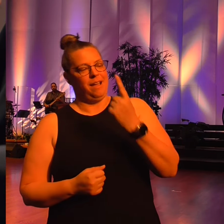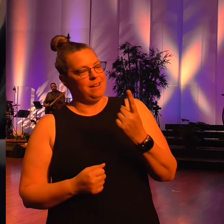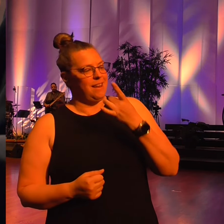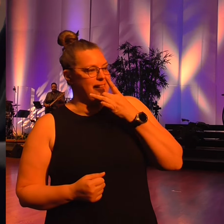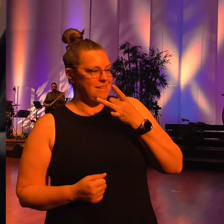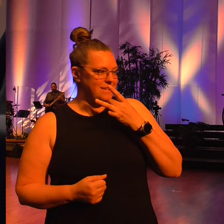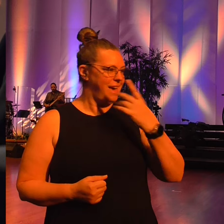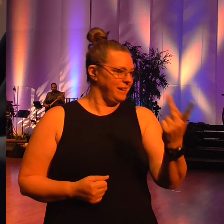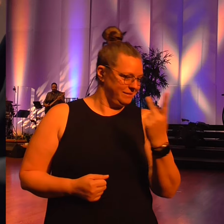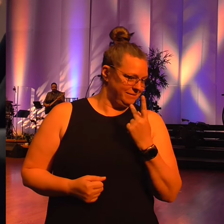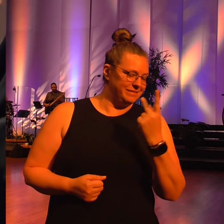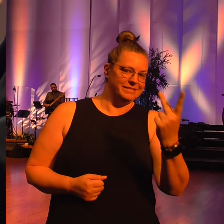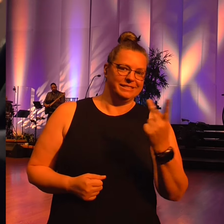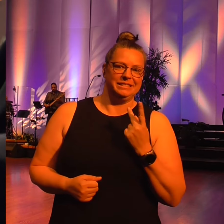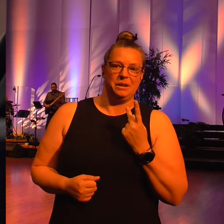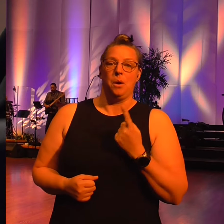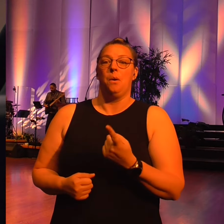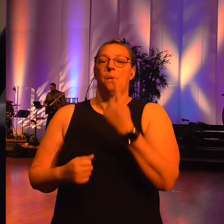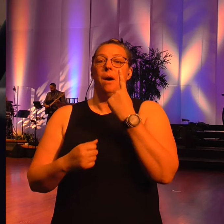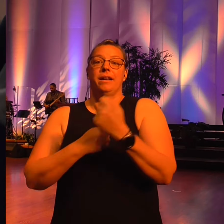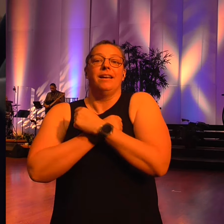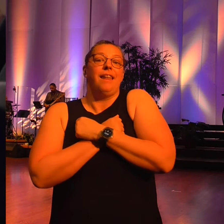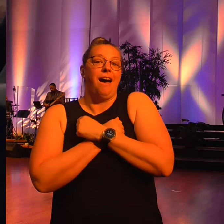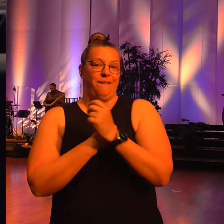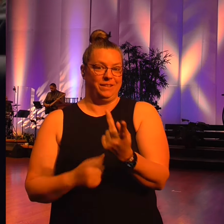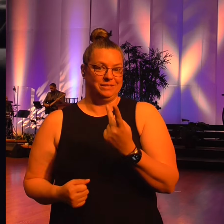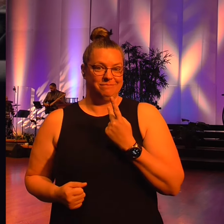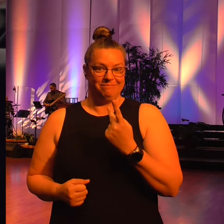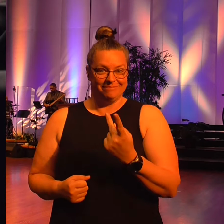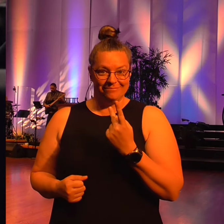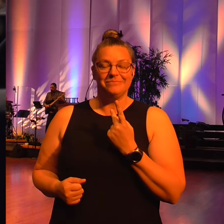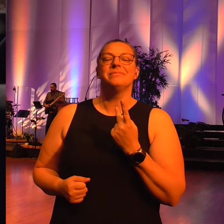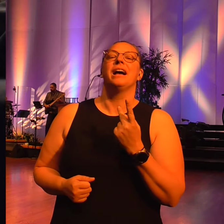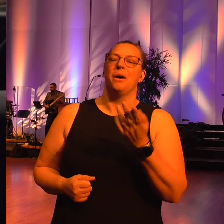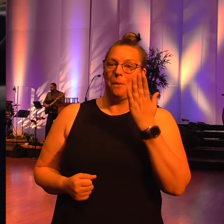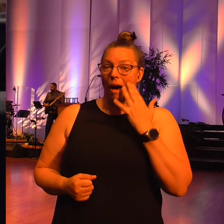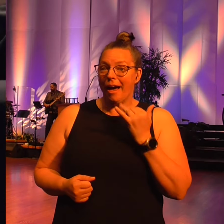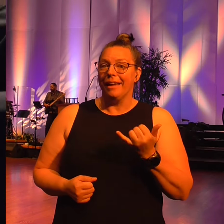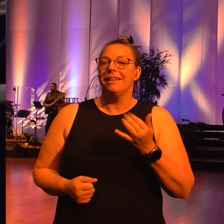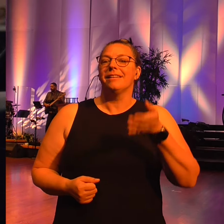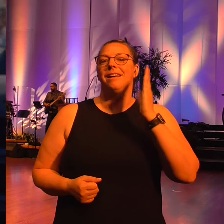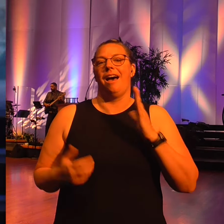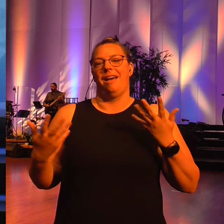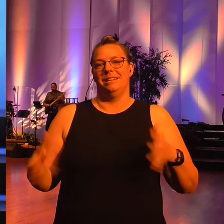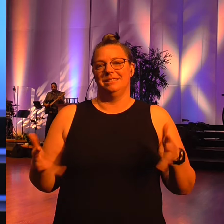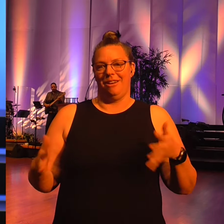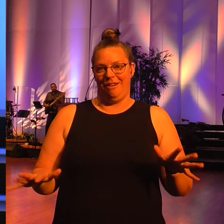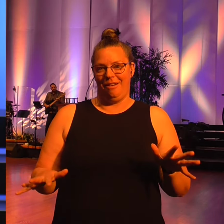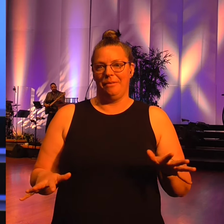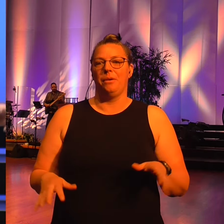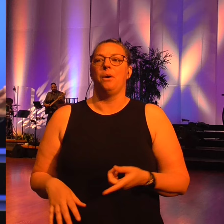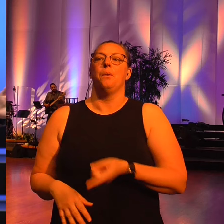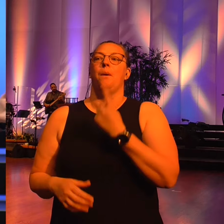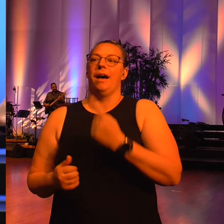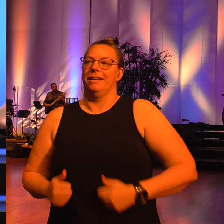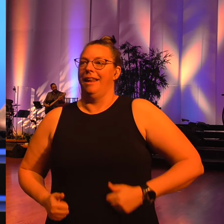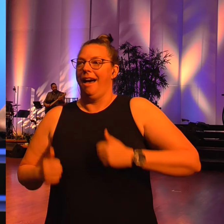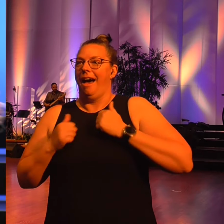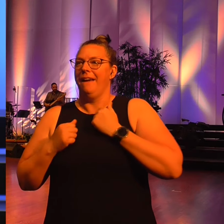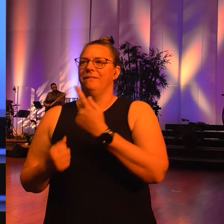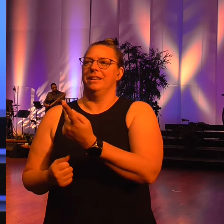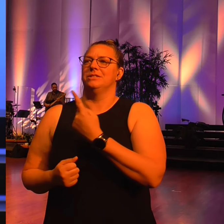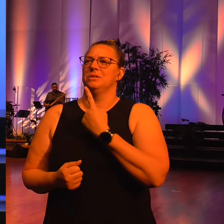luz brillando como tú y yo Un amor viviendo como tú y yo Dios es todo lo que hay Una vida somos tú